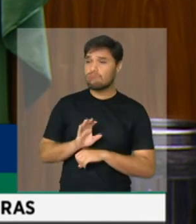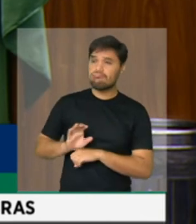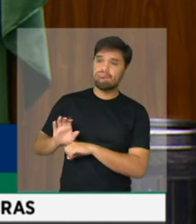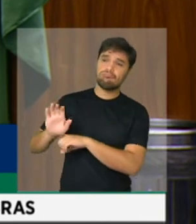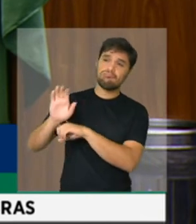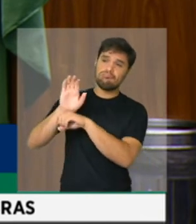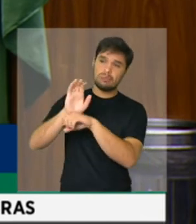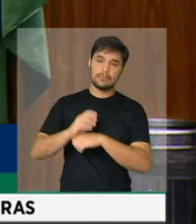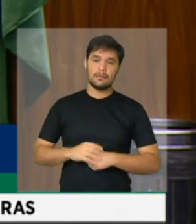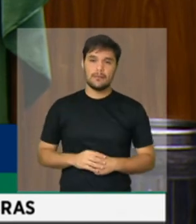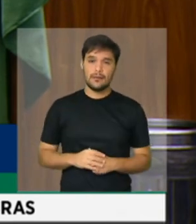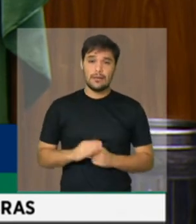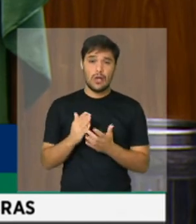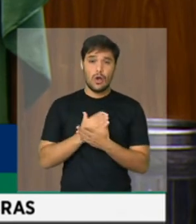VAMOS TER EM TODO-- [INTERRUPÇÃO NO ÁUDIO] A